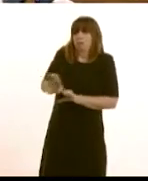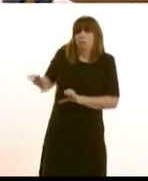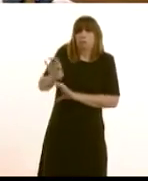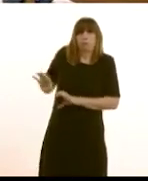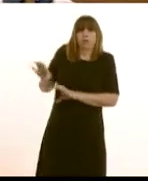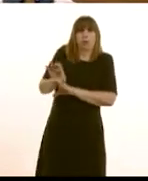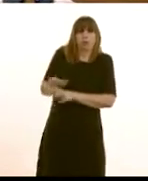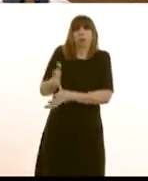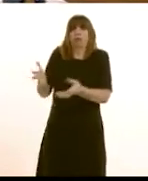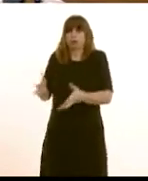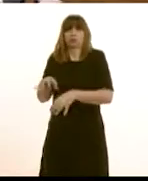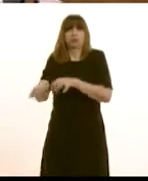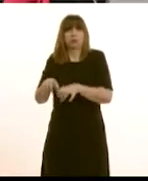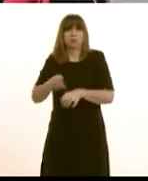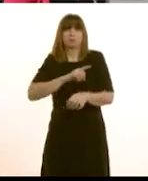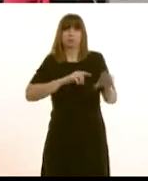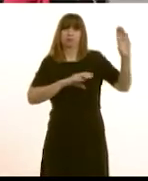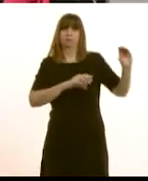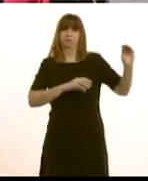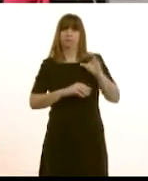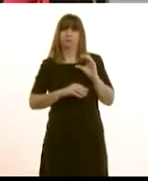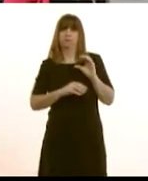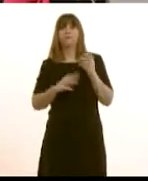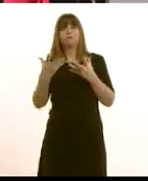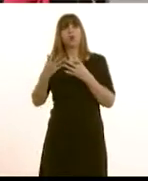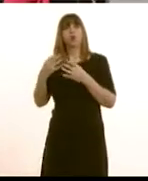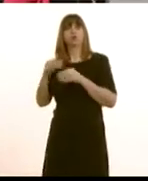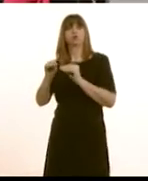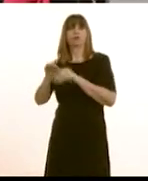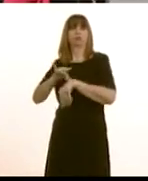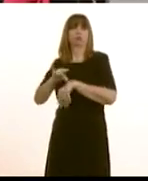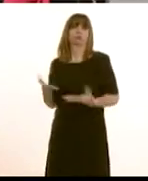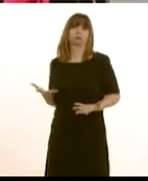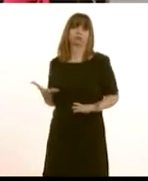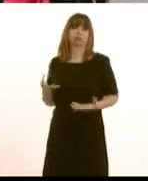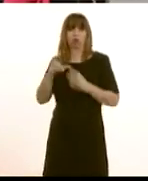ddefnyddioír arian sydd gyda nhw. Fel y dywedais i, mae yna incwm sylweddol gyda nhw. Mae yna